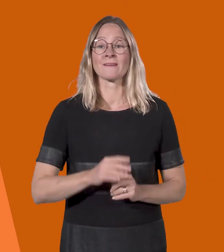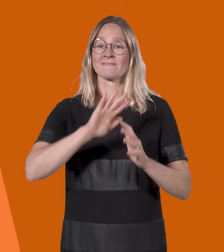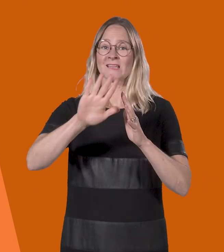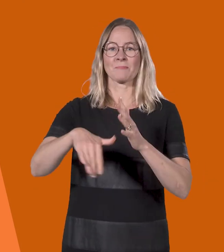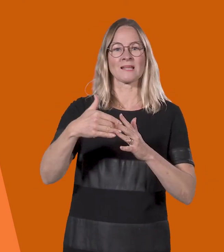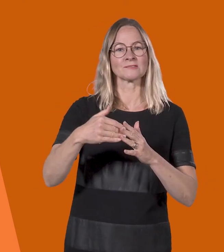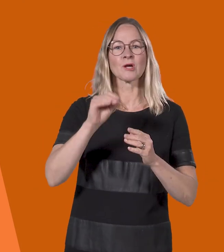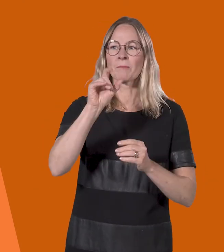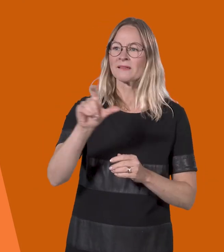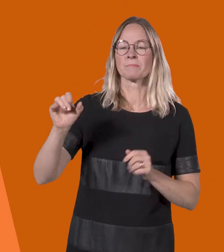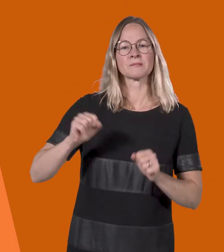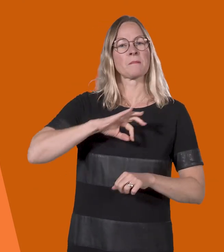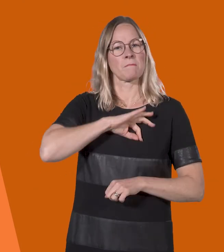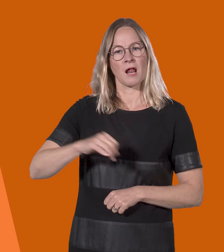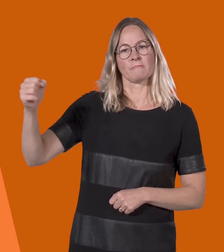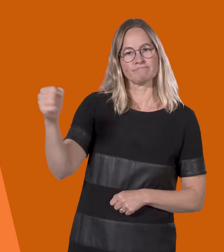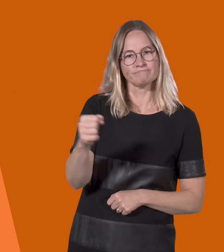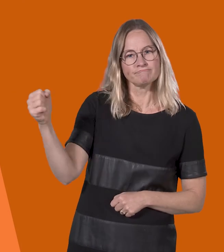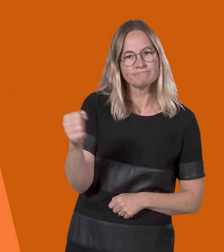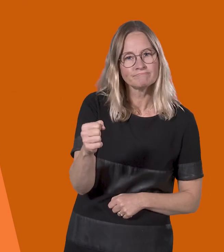Viittomakielisiä opettajia tulee myös palkata.